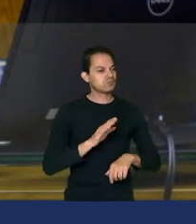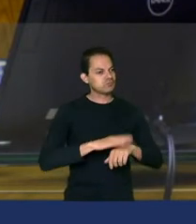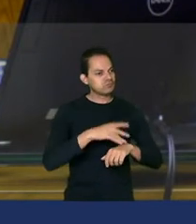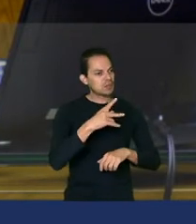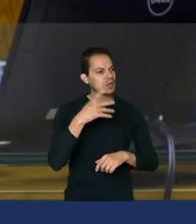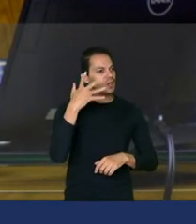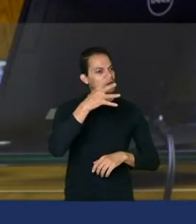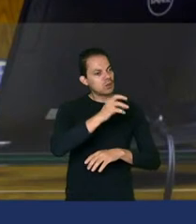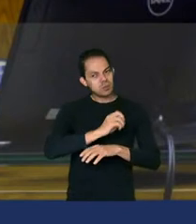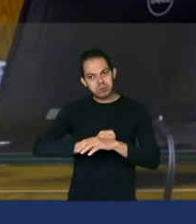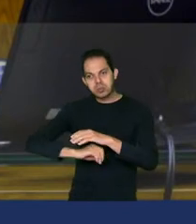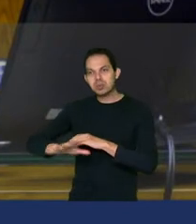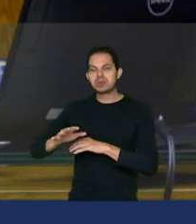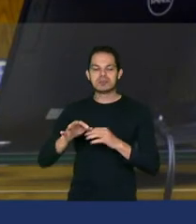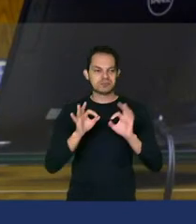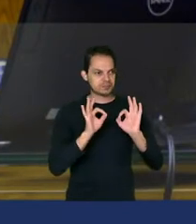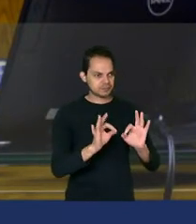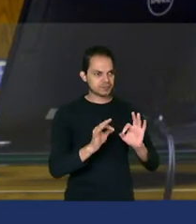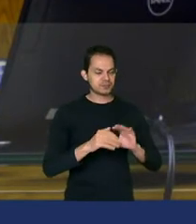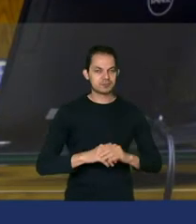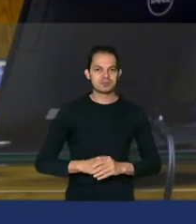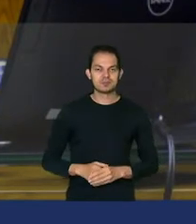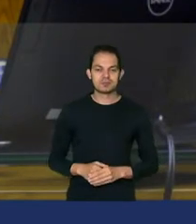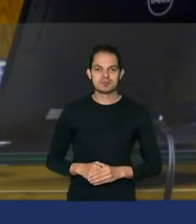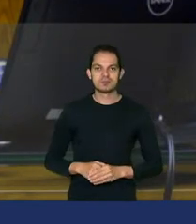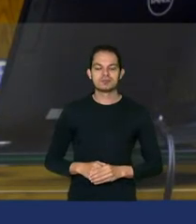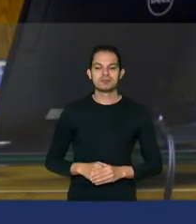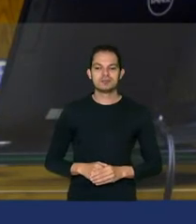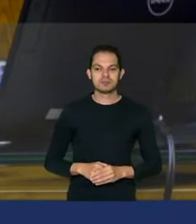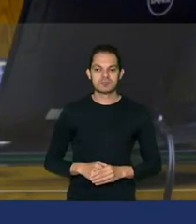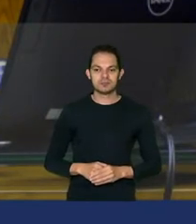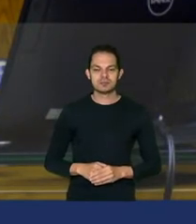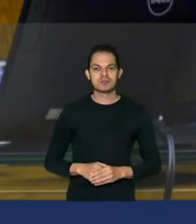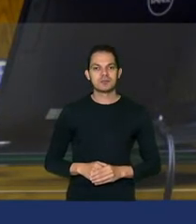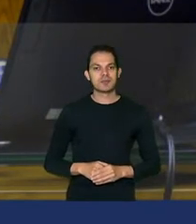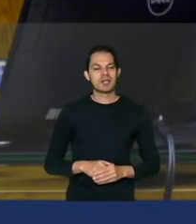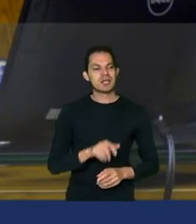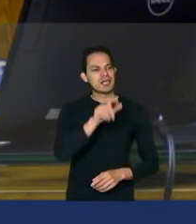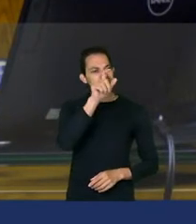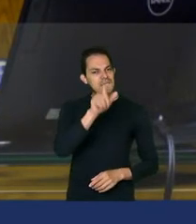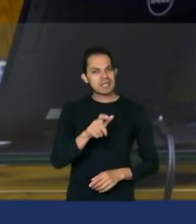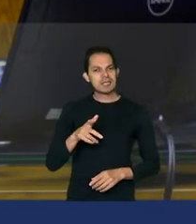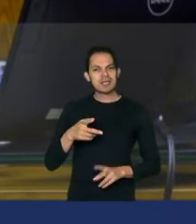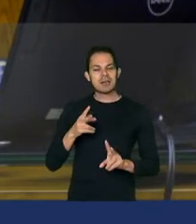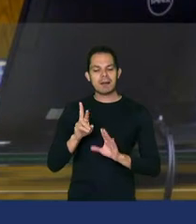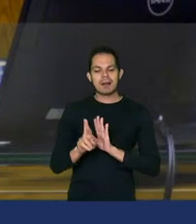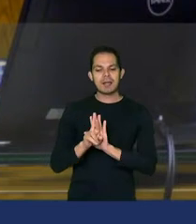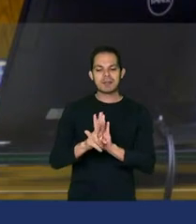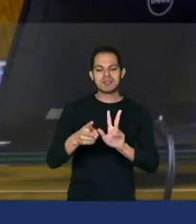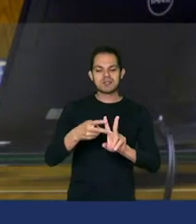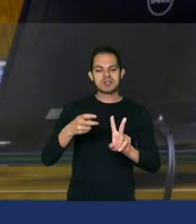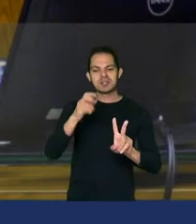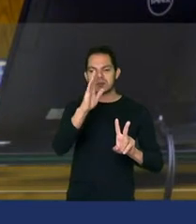[PRESIDENTE]: IREMOS PUBLICAR, SIM, SENHORA DEPUTADA JOÊNIA WAPICHANA. SEMPRE BRILHANTE, REPRESENTANDO OS INDÍGENAS DE